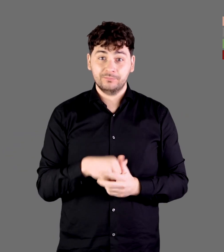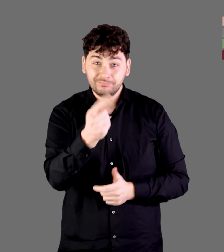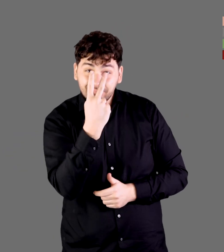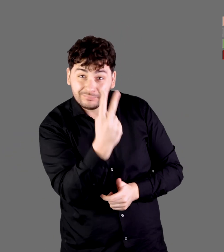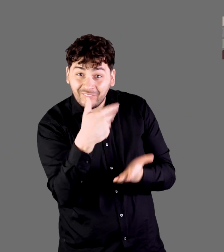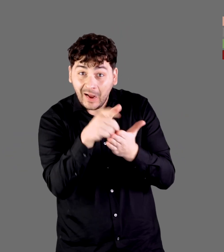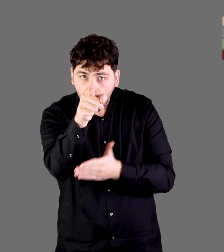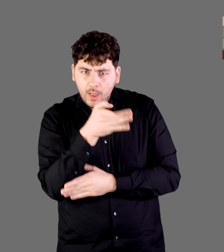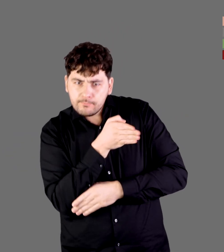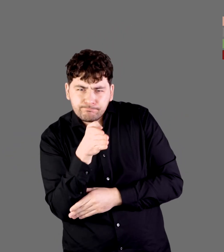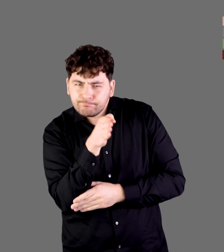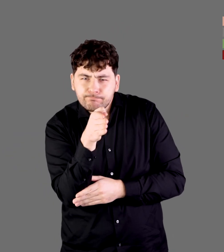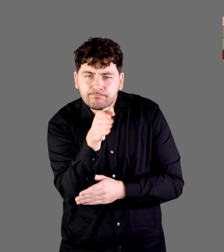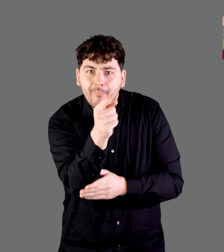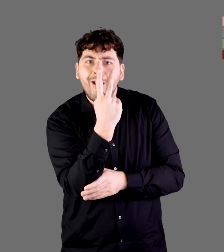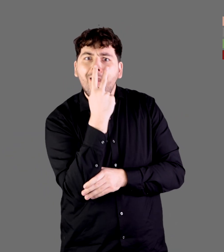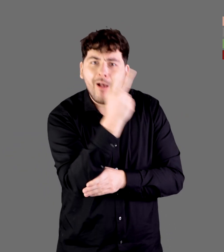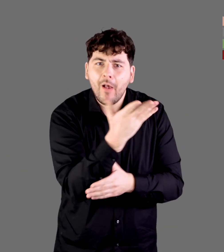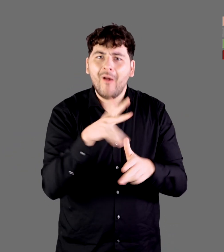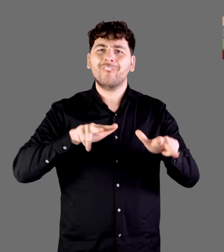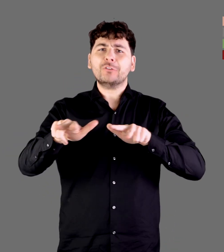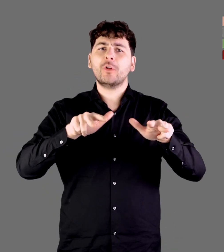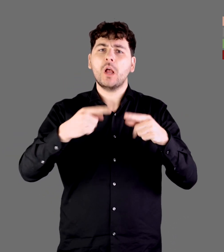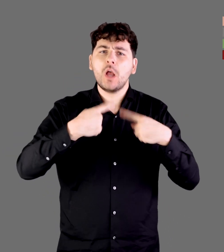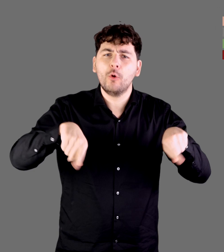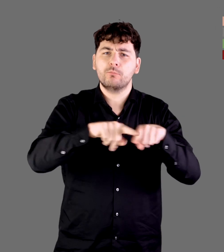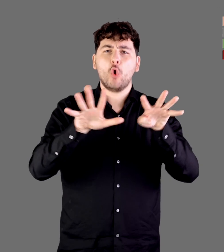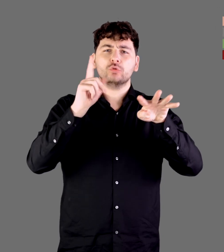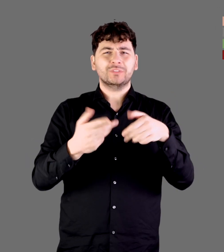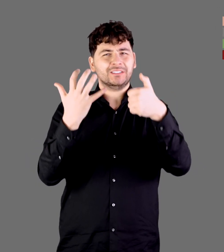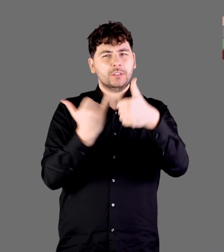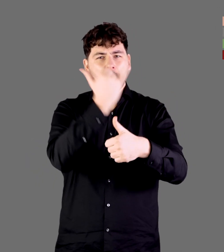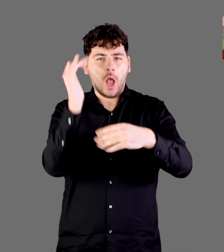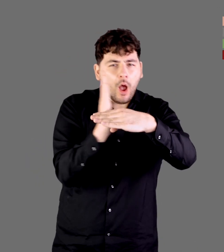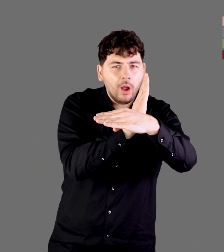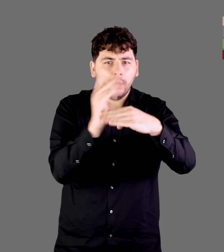Durch die grüne Tür gelangen Sie in Wirtschafträume, die in den 1960er Jahren eingebaut wurden.